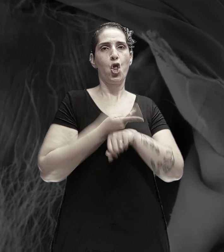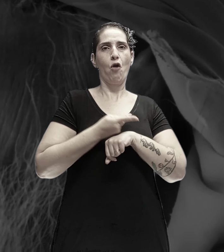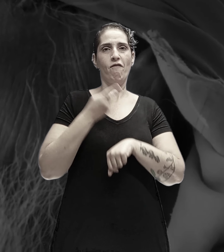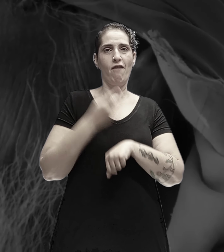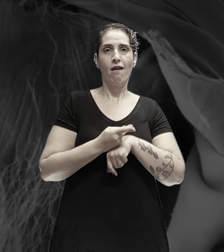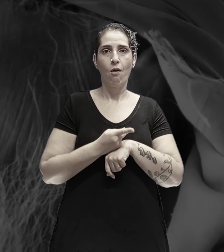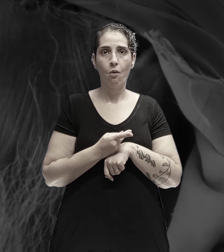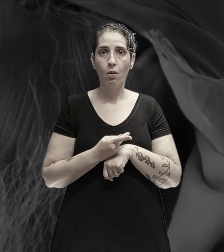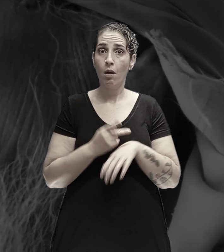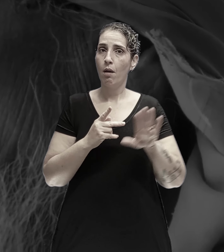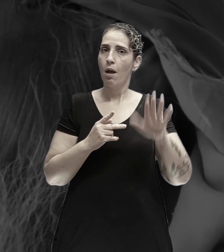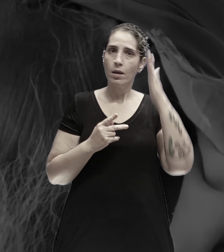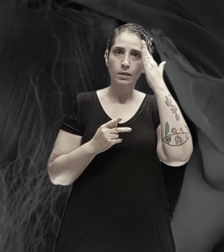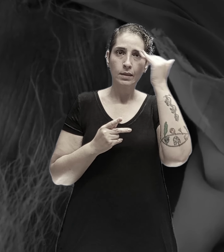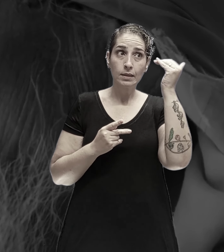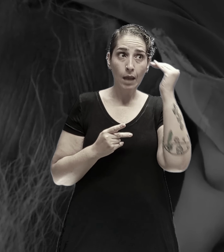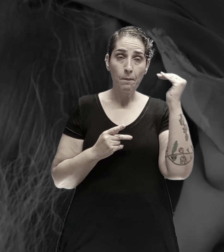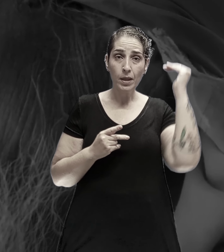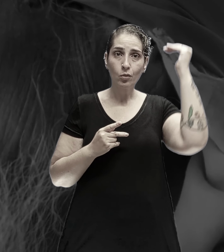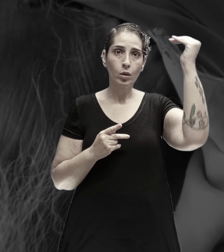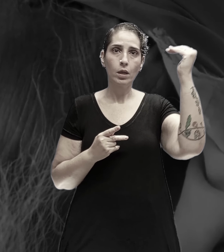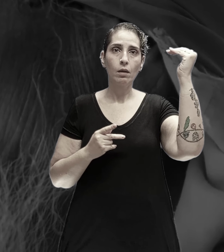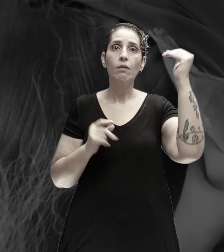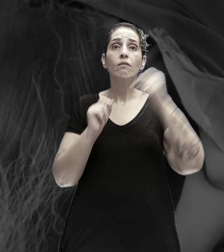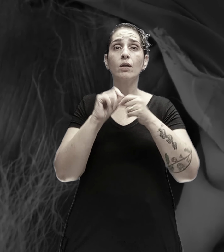enquanto a sabedoria do Sol é o próprio ego.